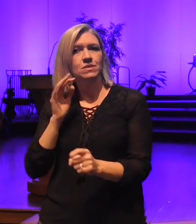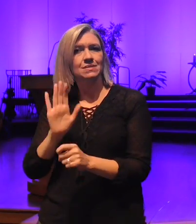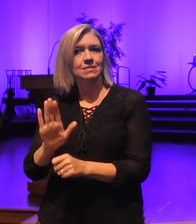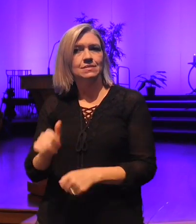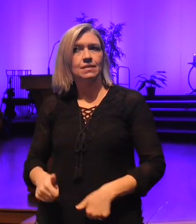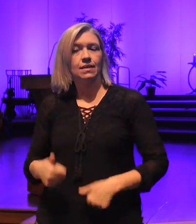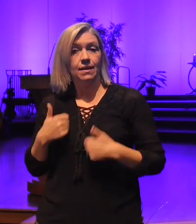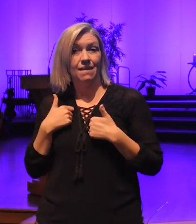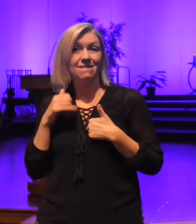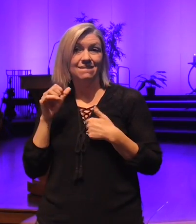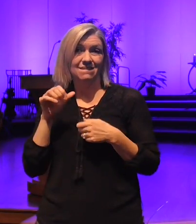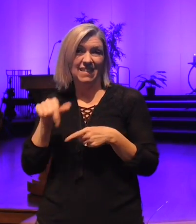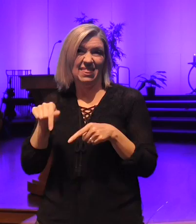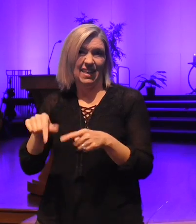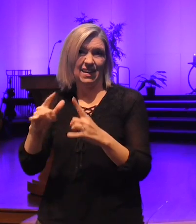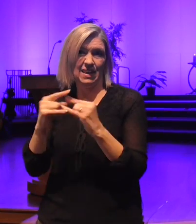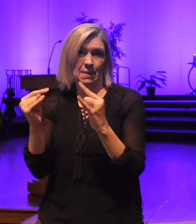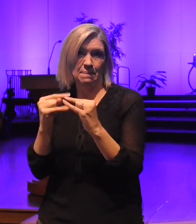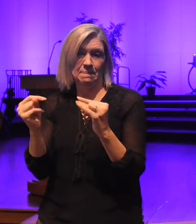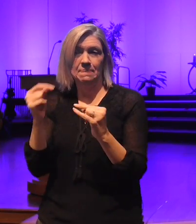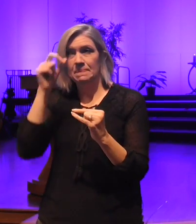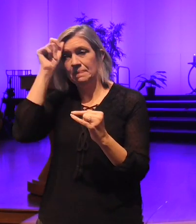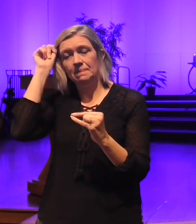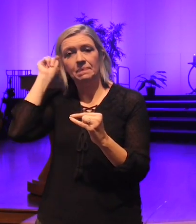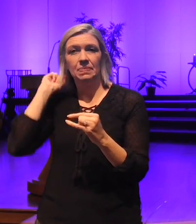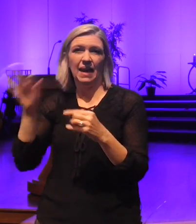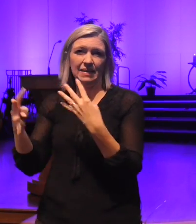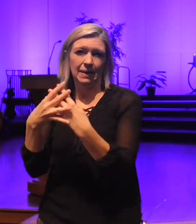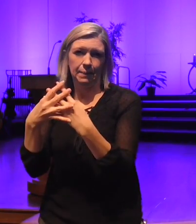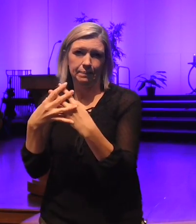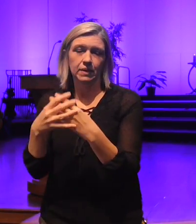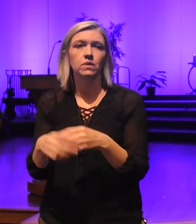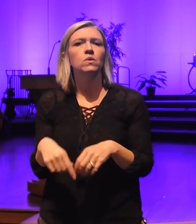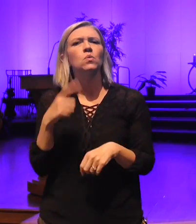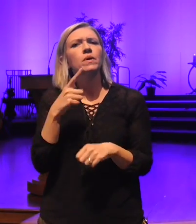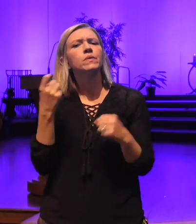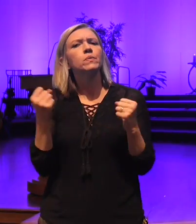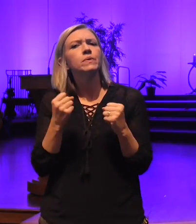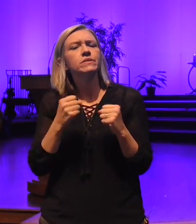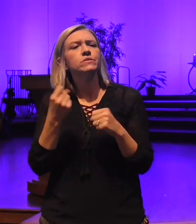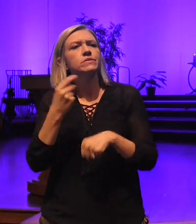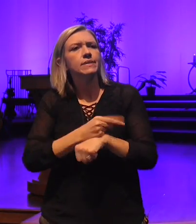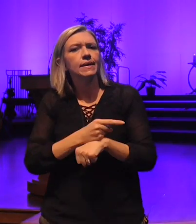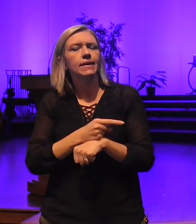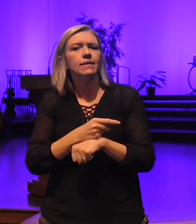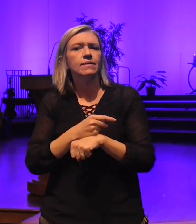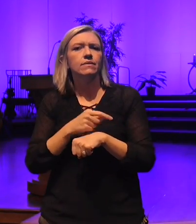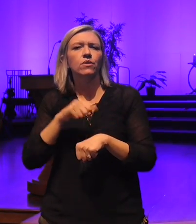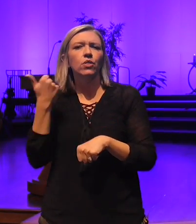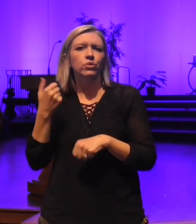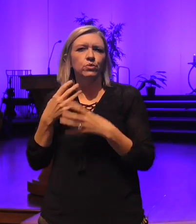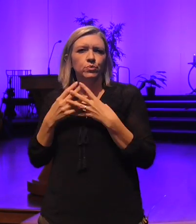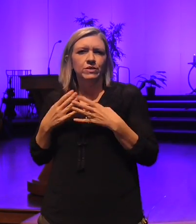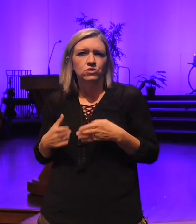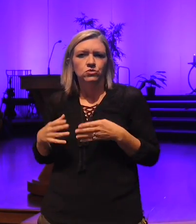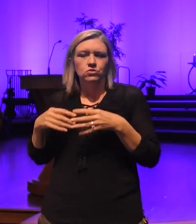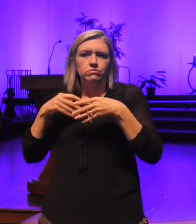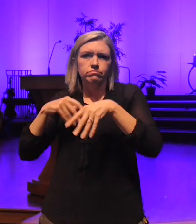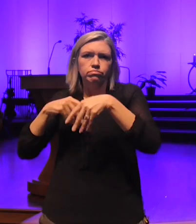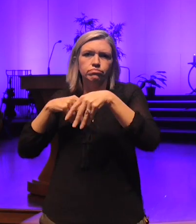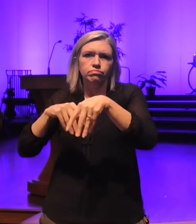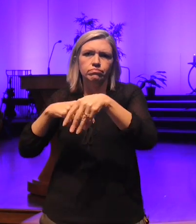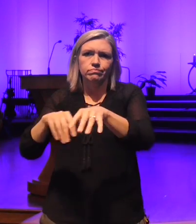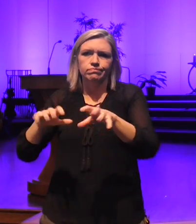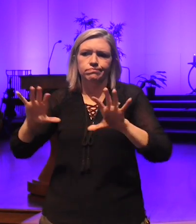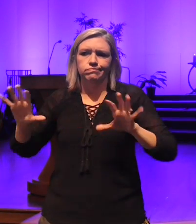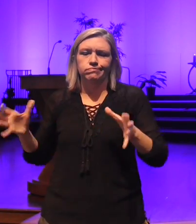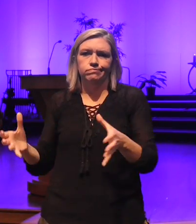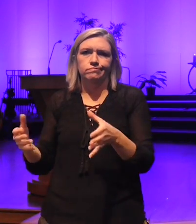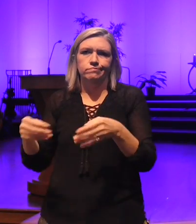En ese campo, un día invernal, lo llevaban con un grupo de otros prisioneros a través de un campo y